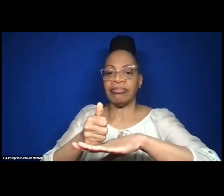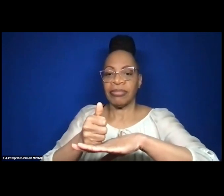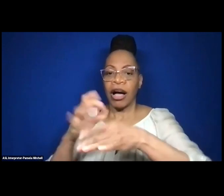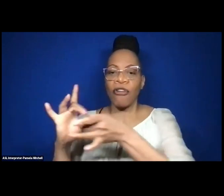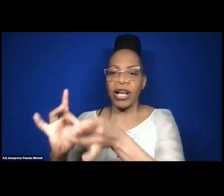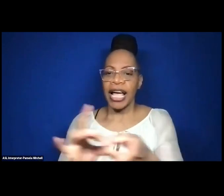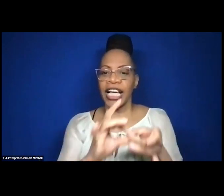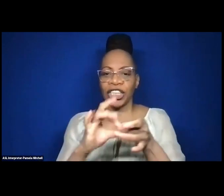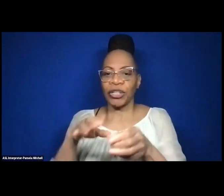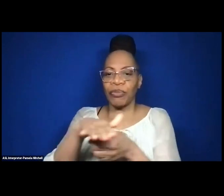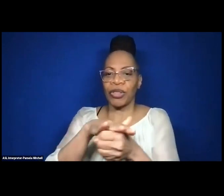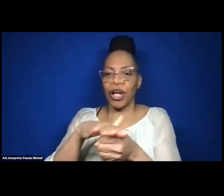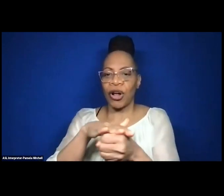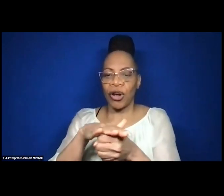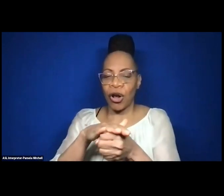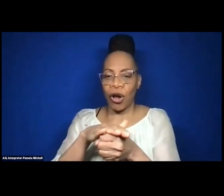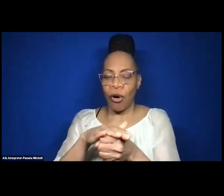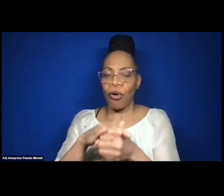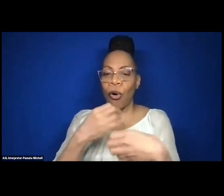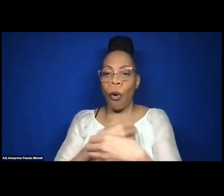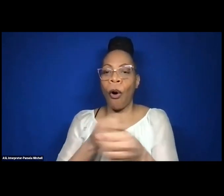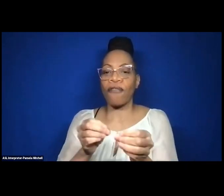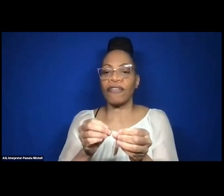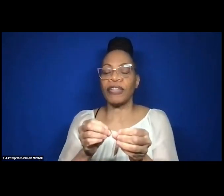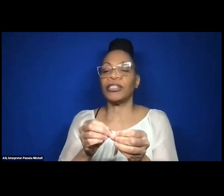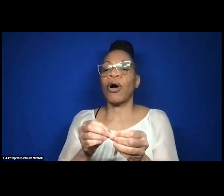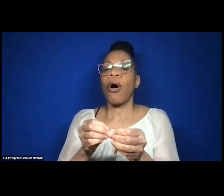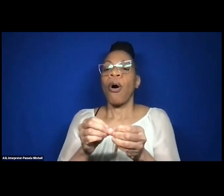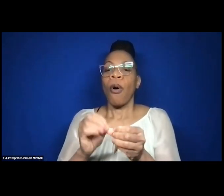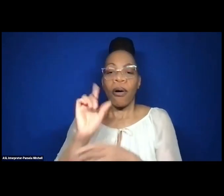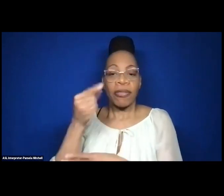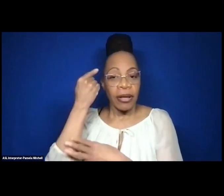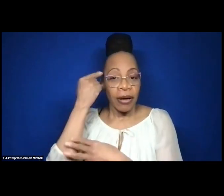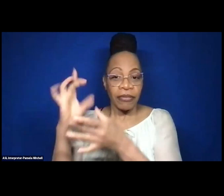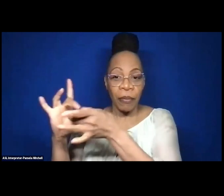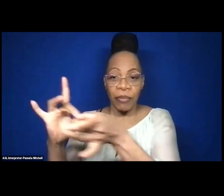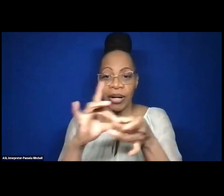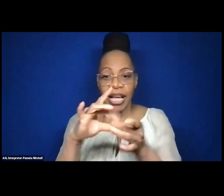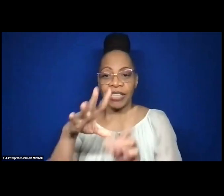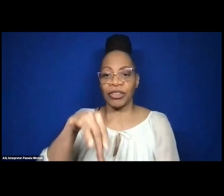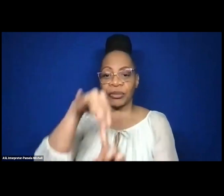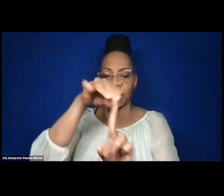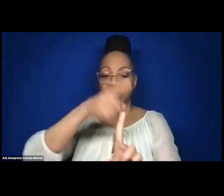o el especialista en asuntos públicos. Queremos trabajar juntos con ustedes y lograr que tengan una mejor comprensión